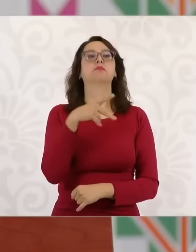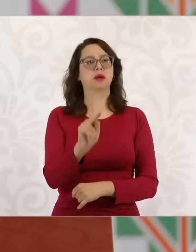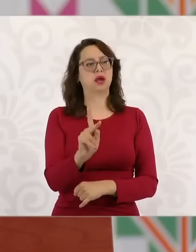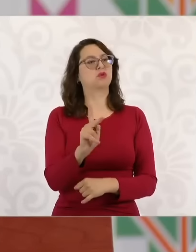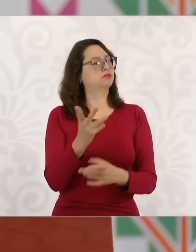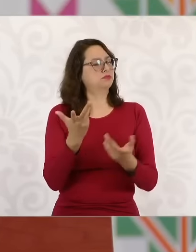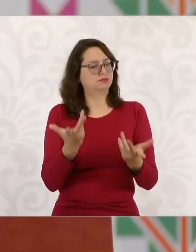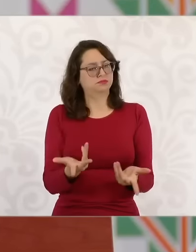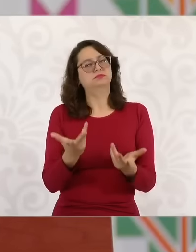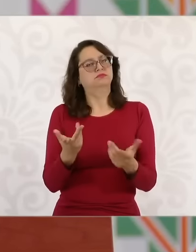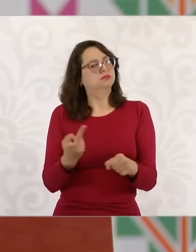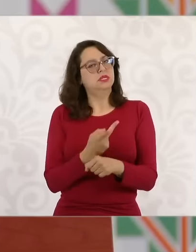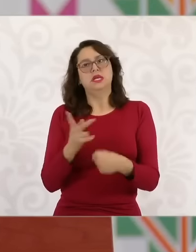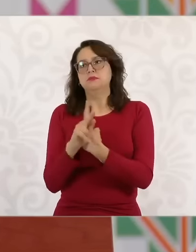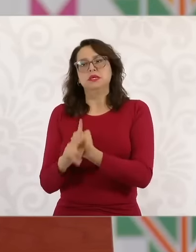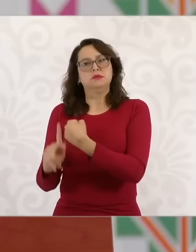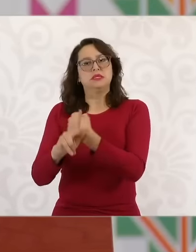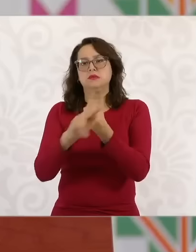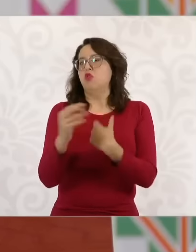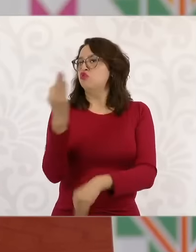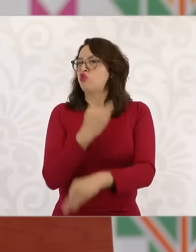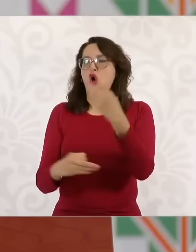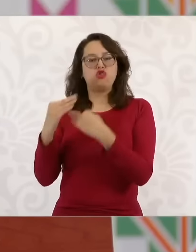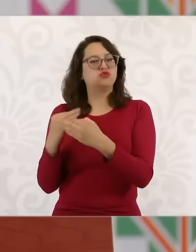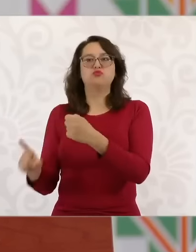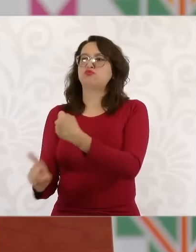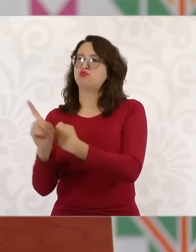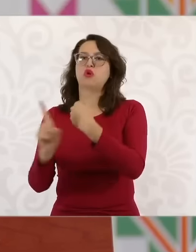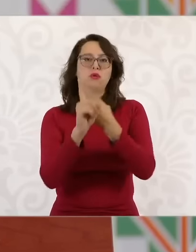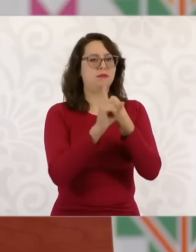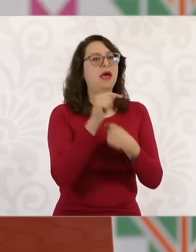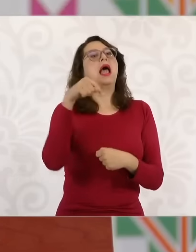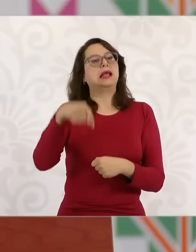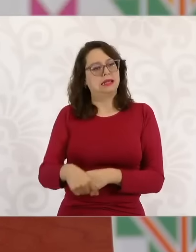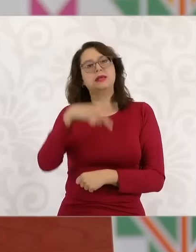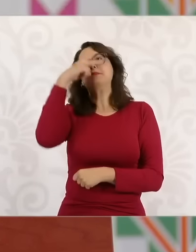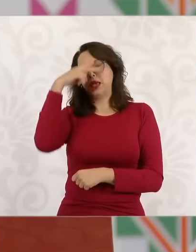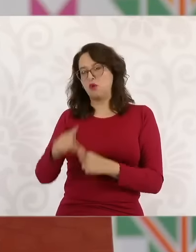los países pues le ha afectado los aranceles y particularmente a México por la integración